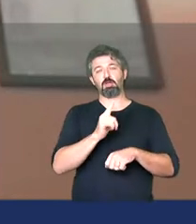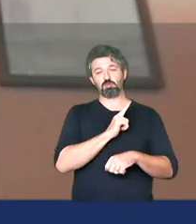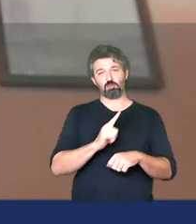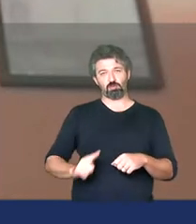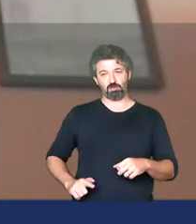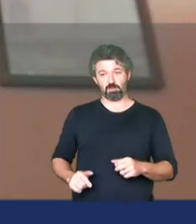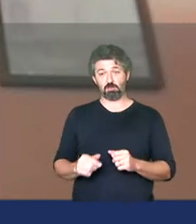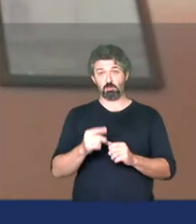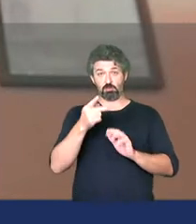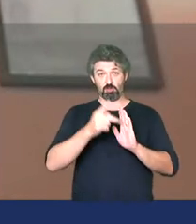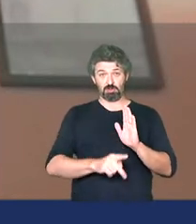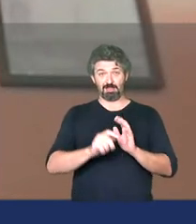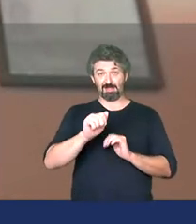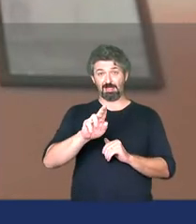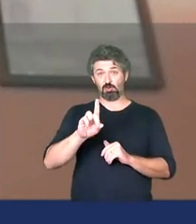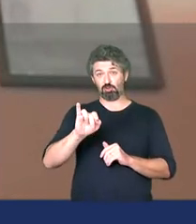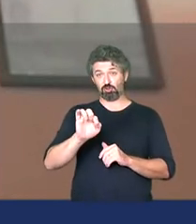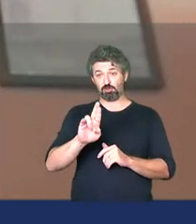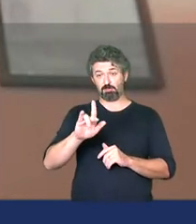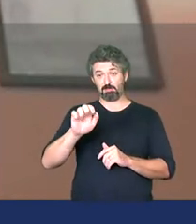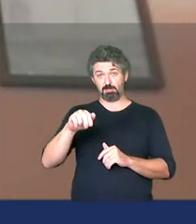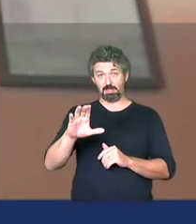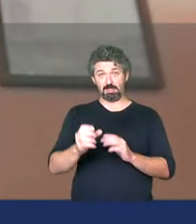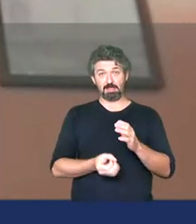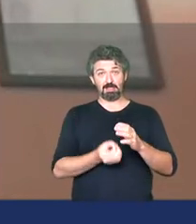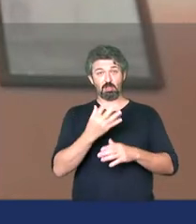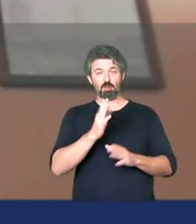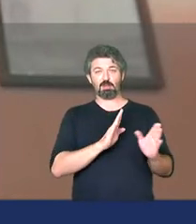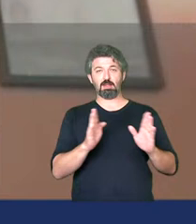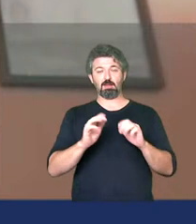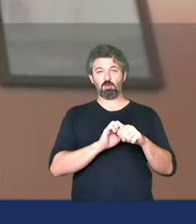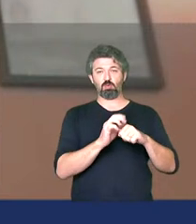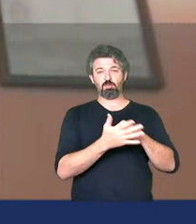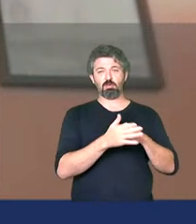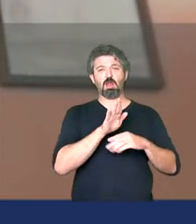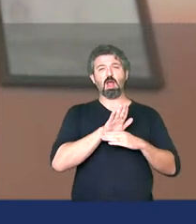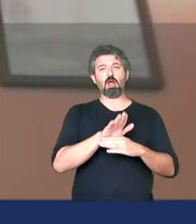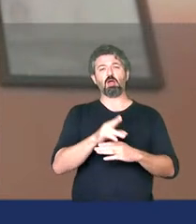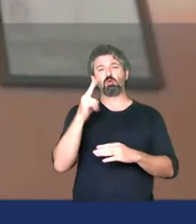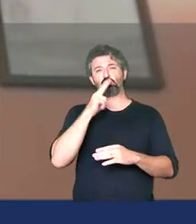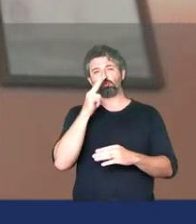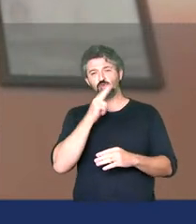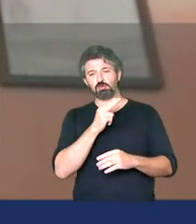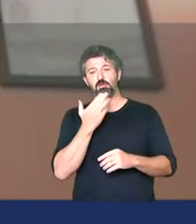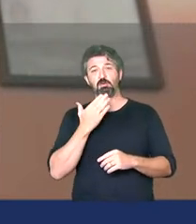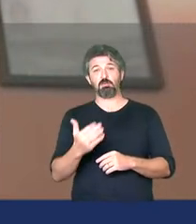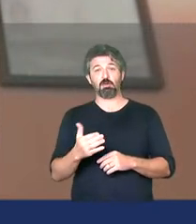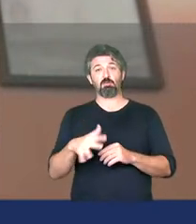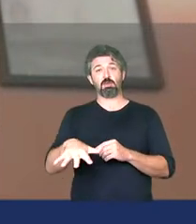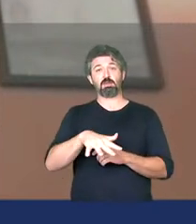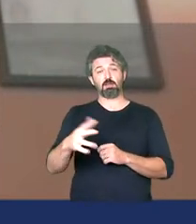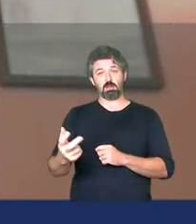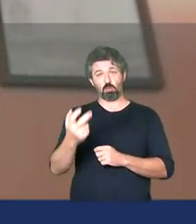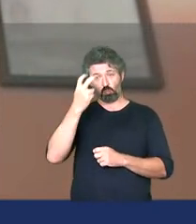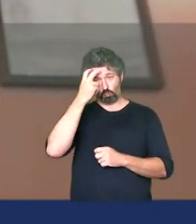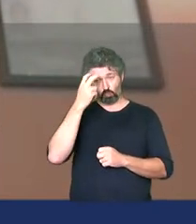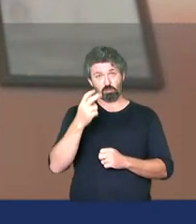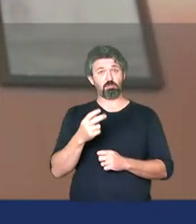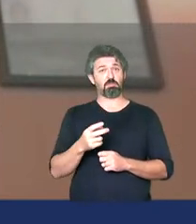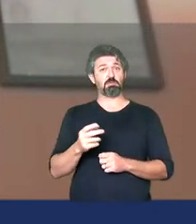PROGRAMA TEMPORÁRIO DE GOVERNO. O PROJETO ALDIR BLANC FOI CRIADO NA PANDEMIA COMO AUXÍLIO EMERGENCIAL PARA O